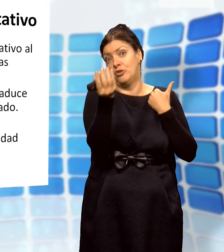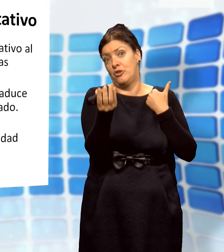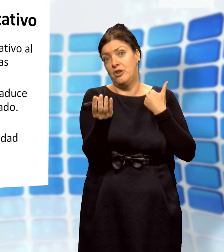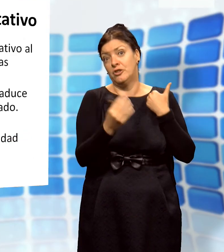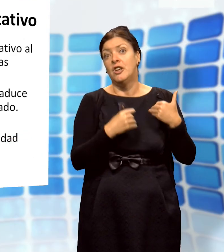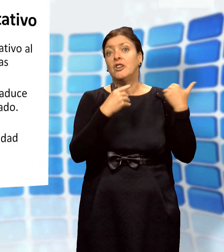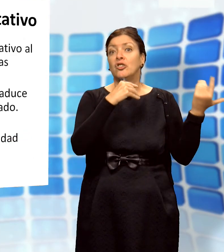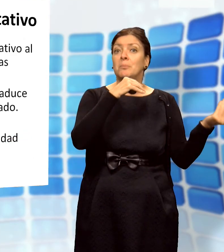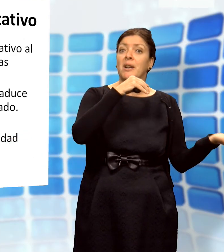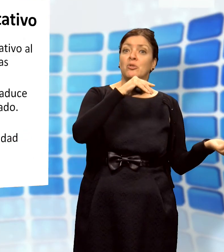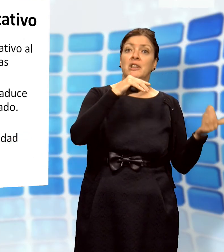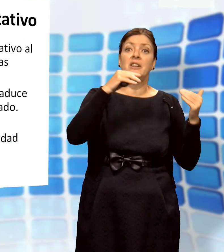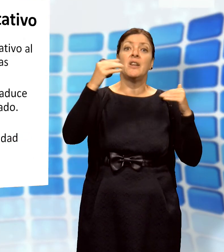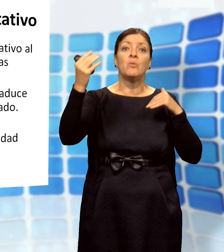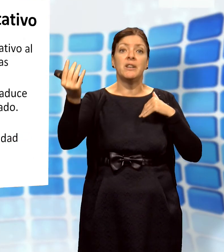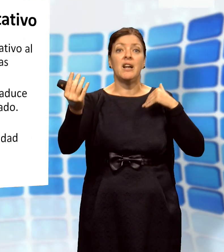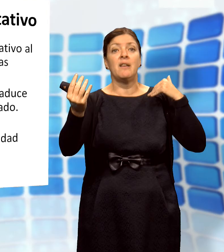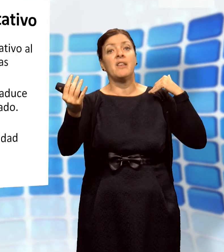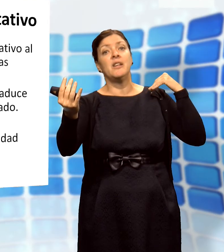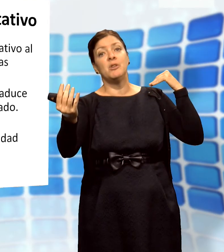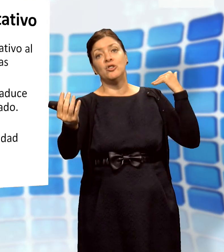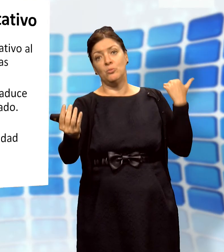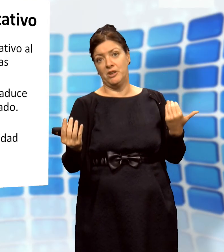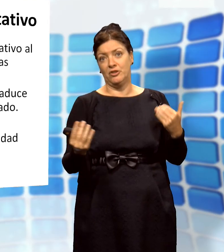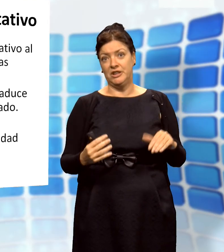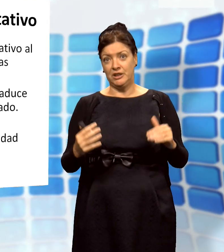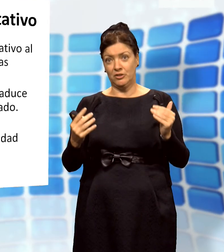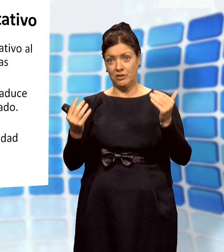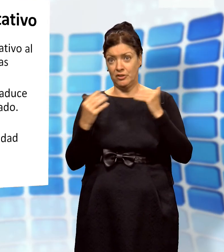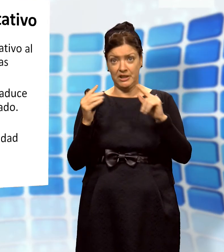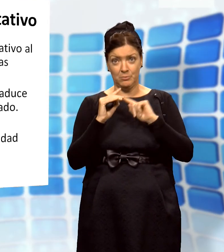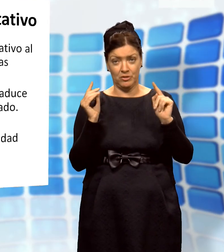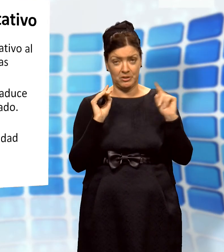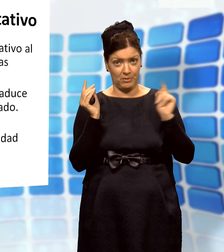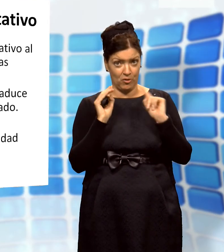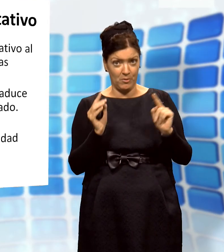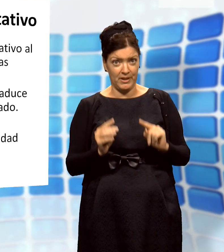nos separamos entre cincuenta centímetros y un metro, y si no nos sentimos